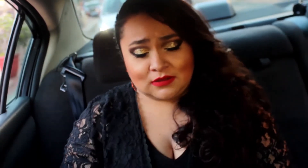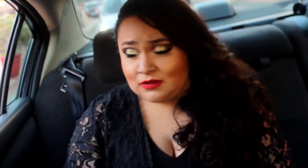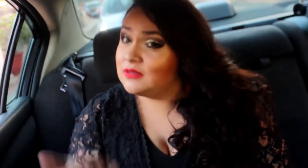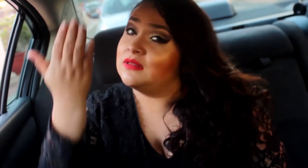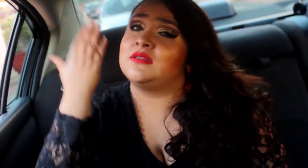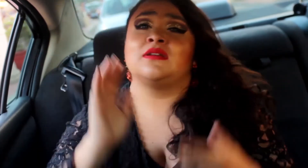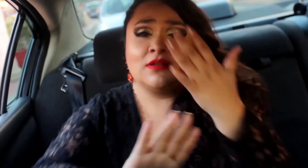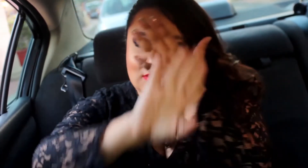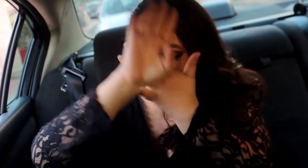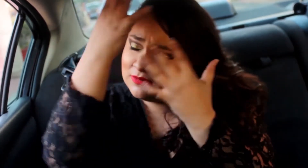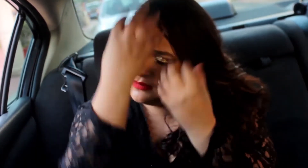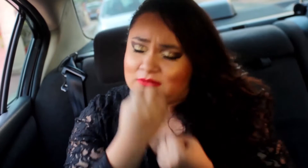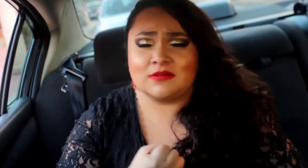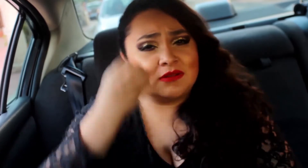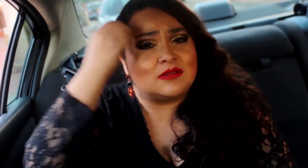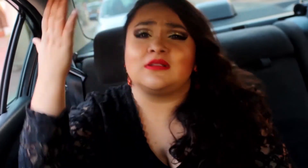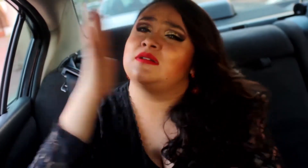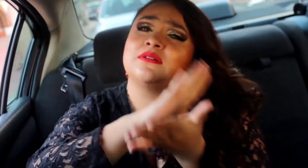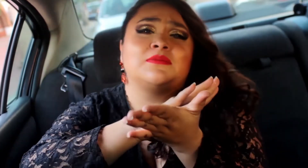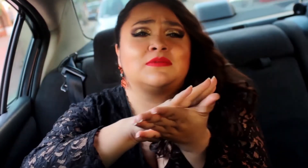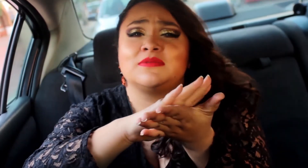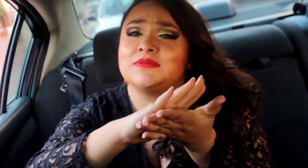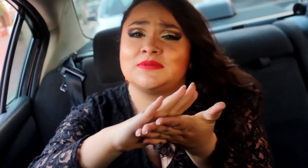te perdono todo el daño que me hiciste